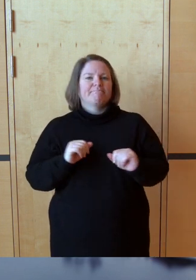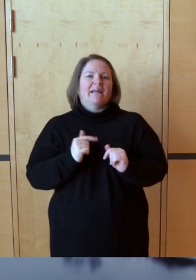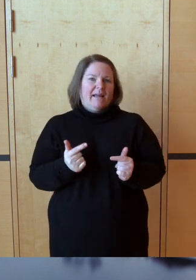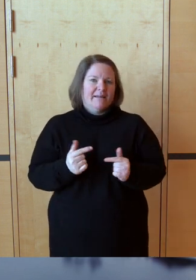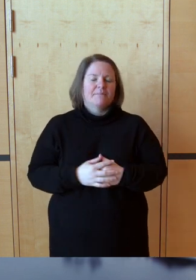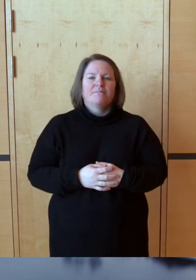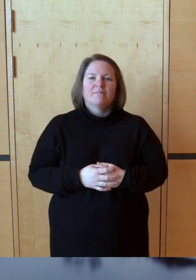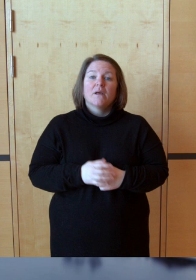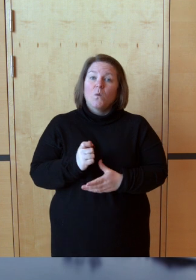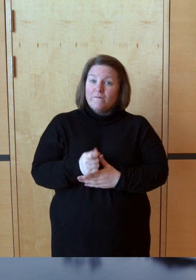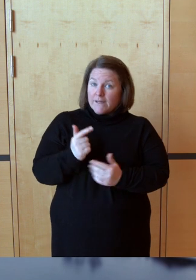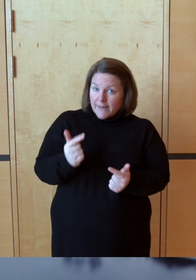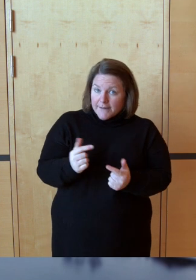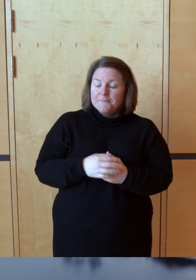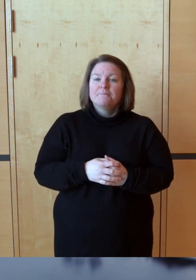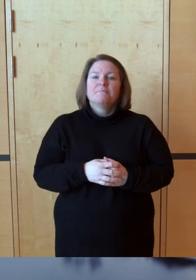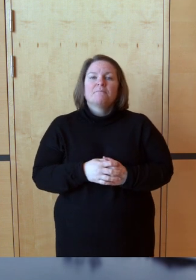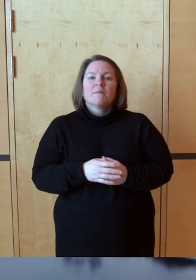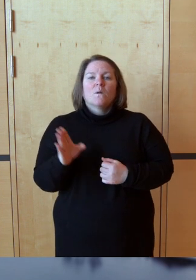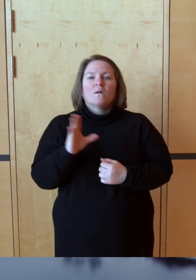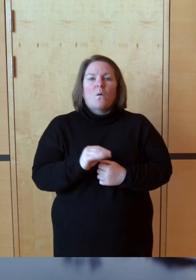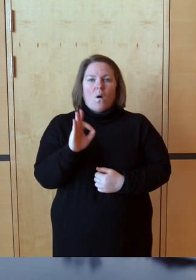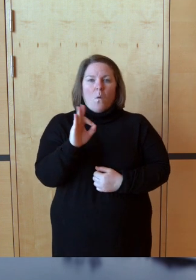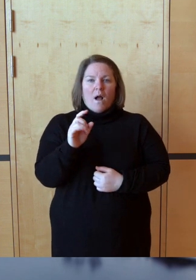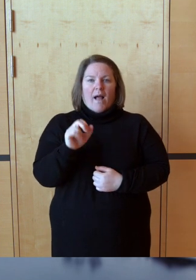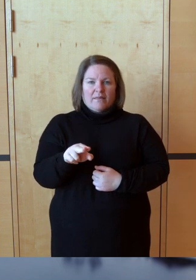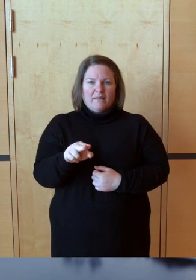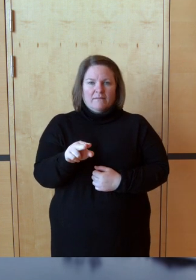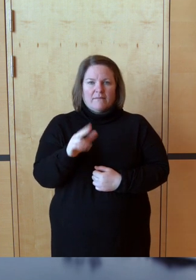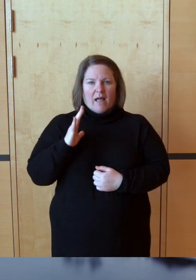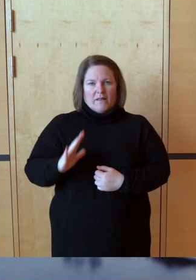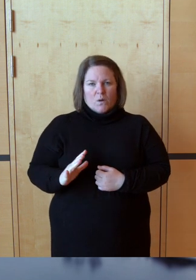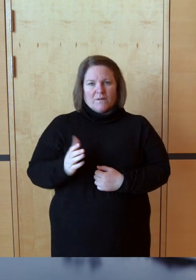Tack ska du ha då har vi Håkan Anderssons np30 Kristinestad en Varsågod